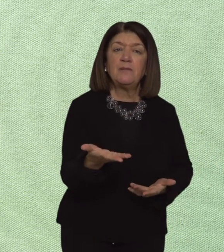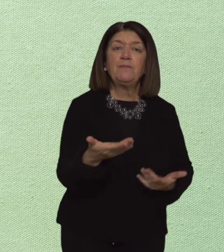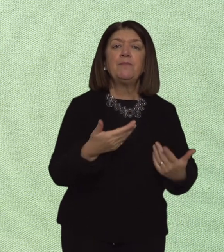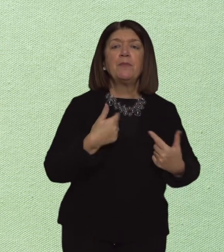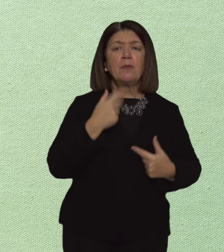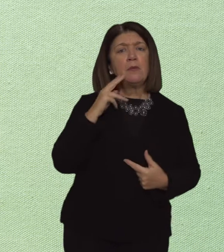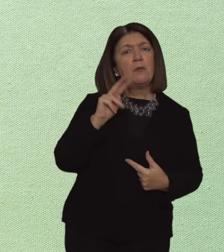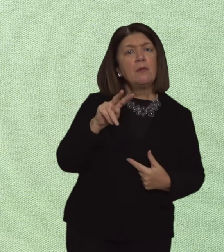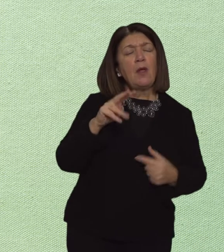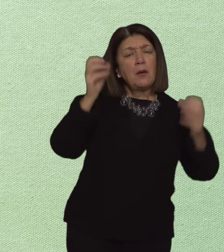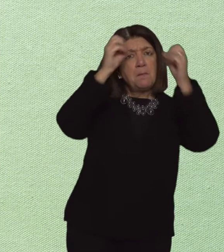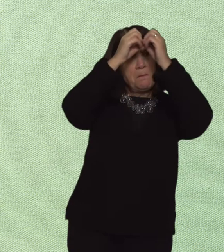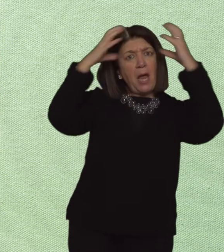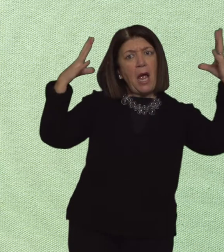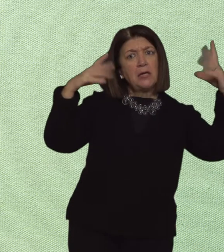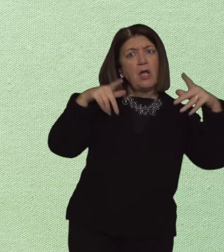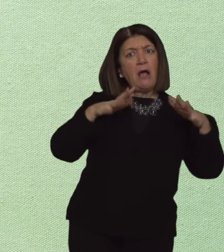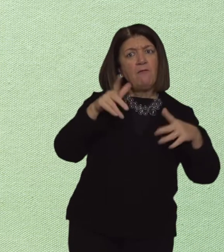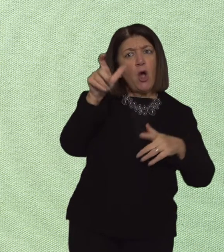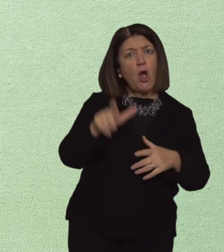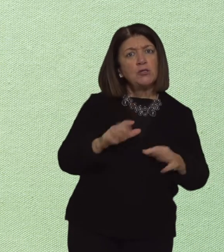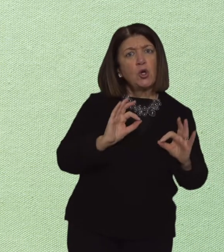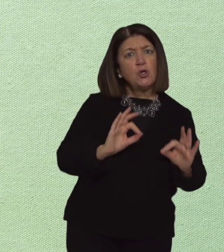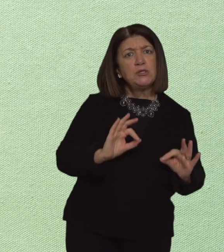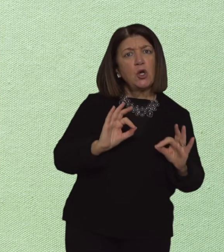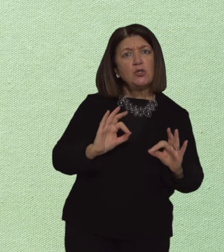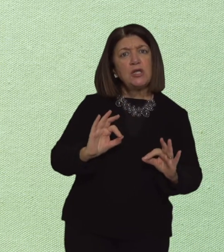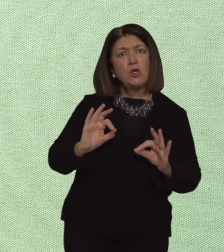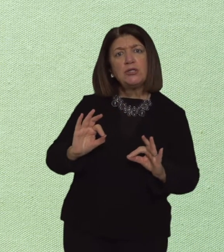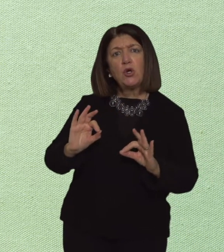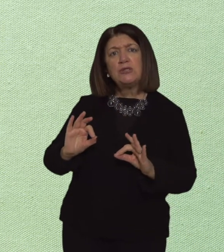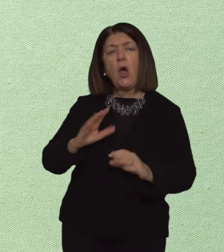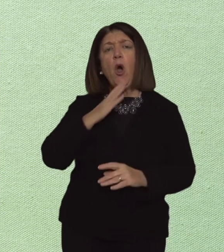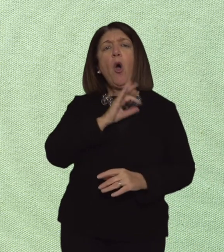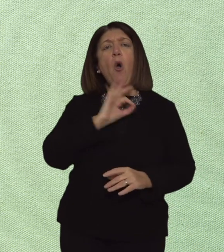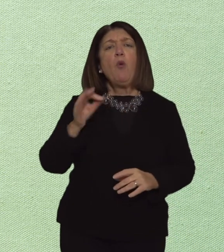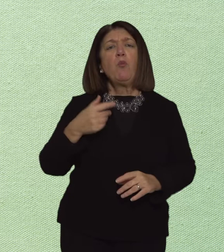di un'identità e ci dimentichiamo il fatto che l'altro è umano quanto noi nella